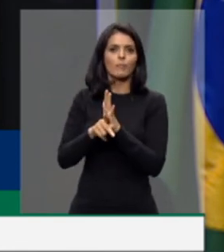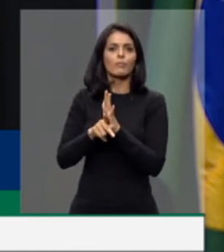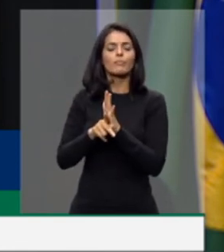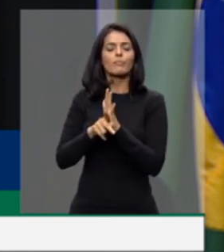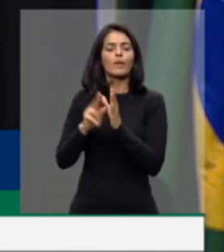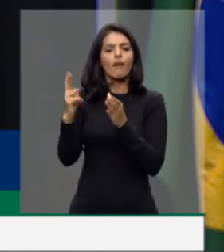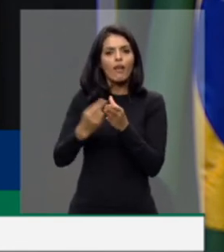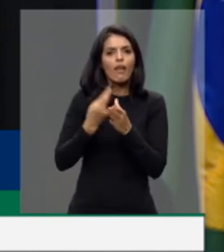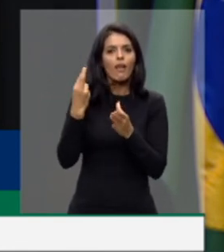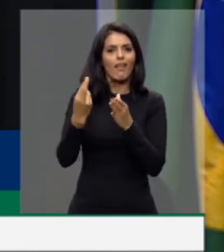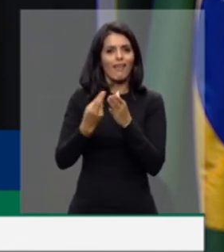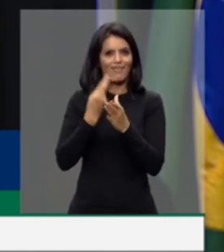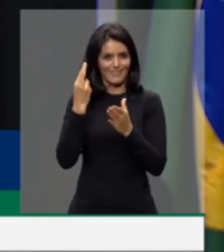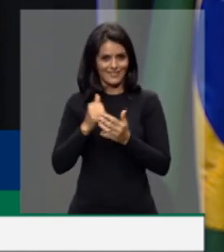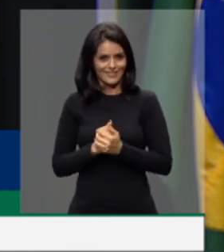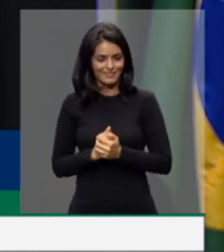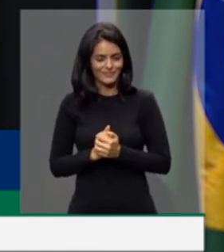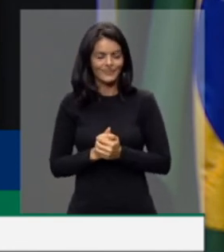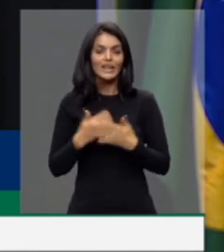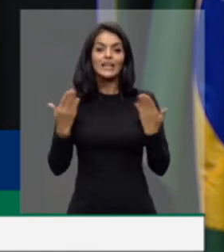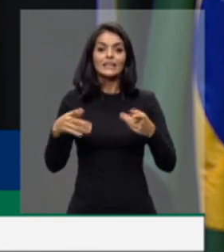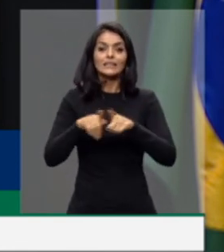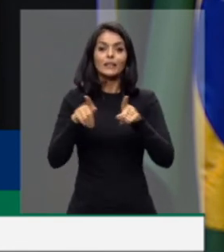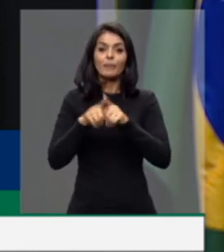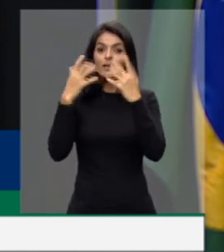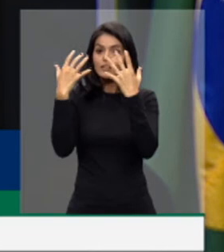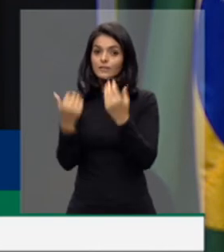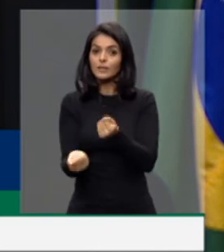INCLUIR A POSSIBILIDADE DE DESTINAÇÃO DE RECURSOS E PESQUISAS E DESENVOLVIMENTO